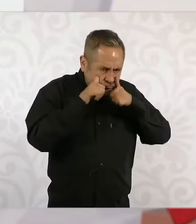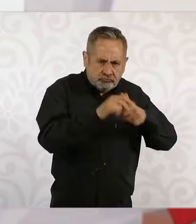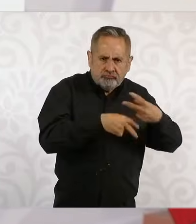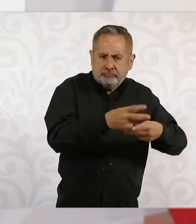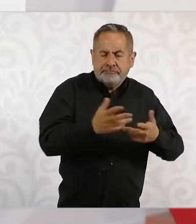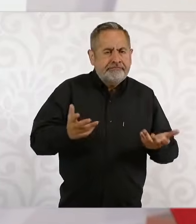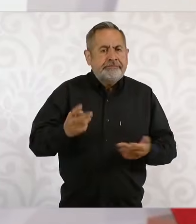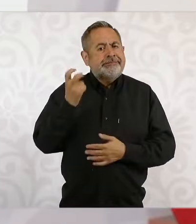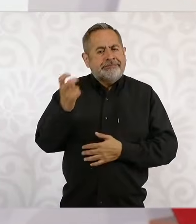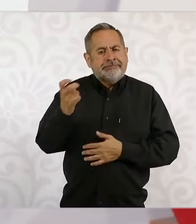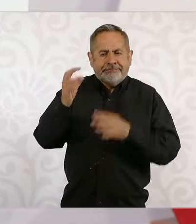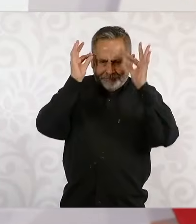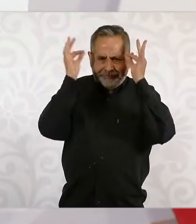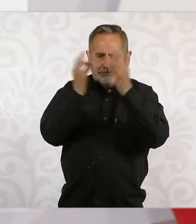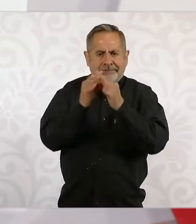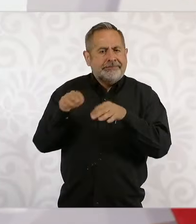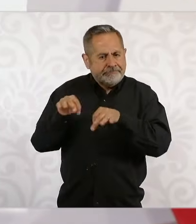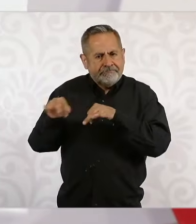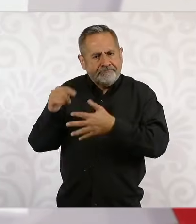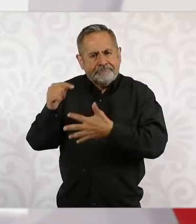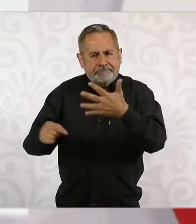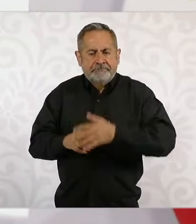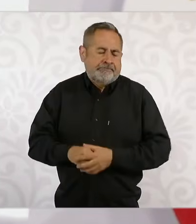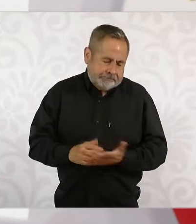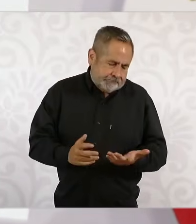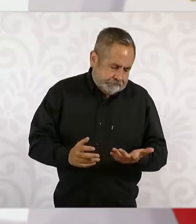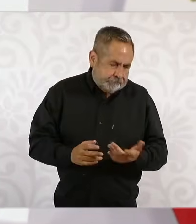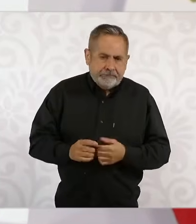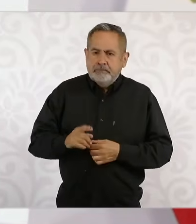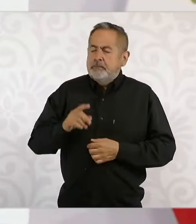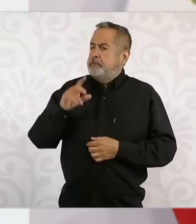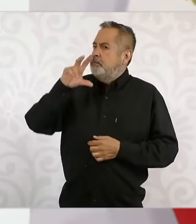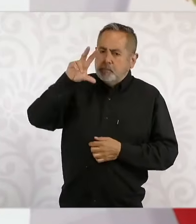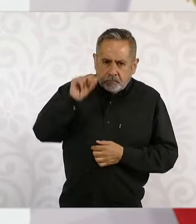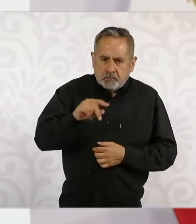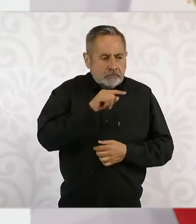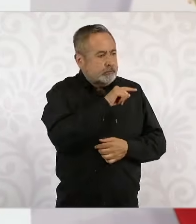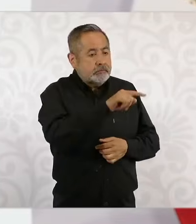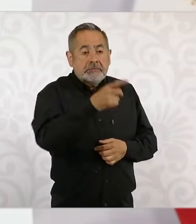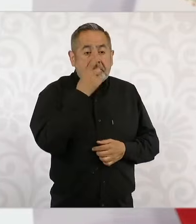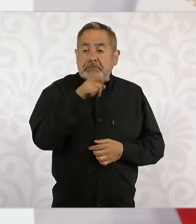esa es la labor que realizan los consulados. Pero no estamos de acuerdo. Además, no es así que los